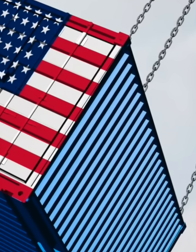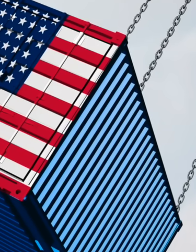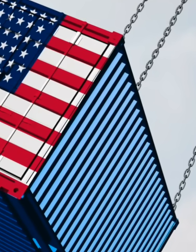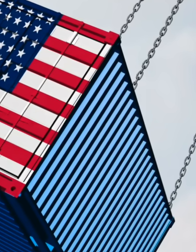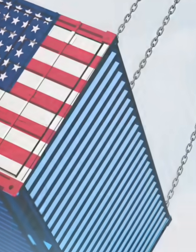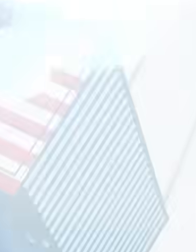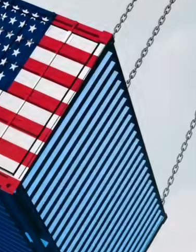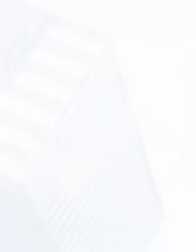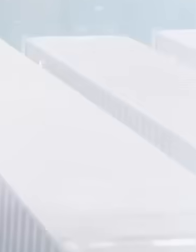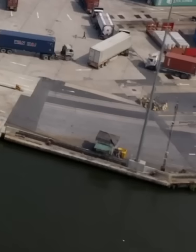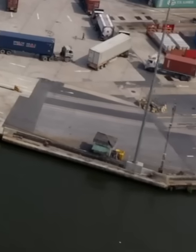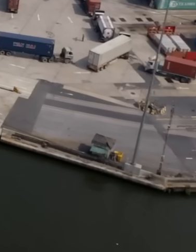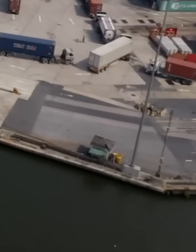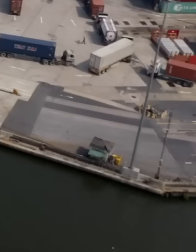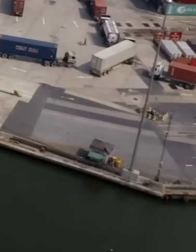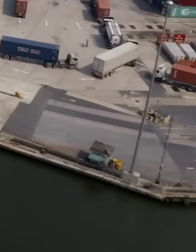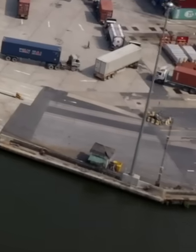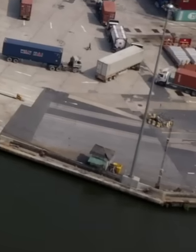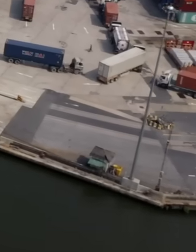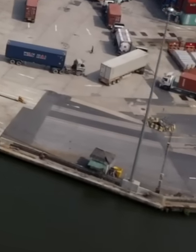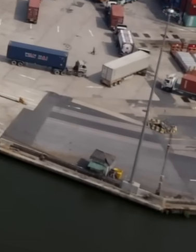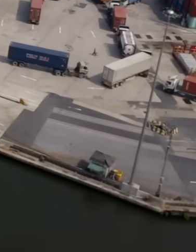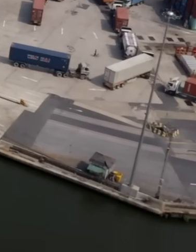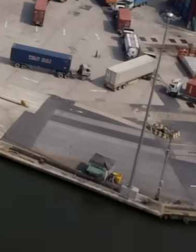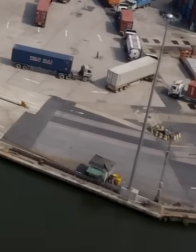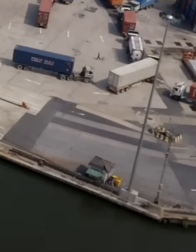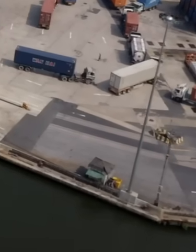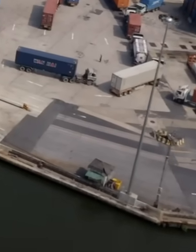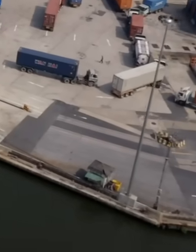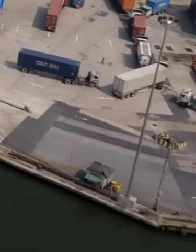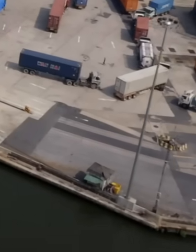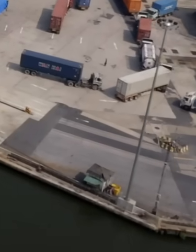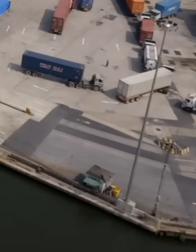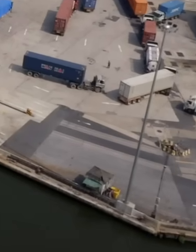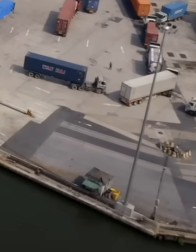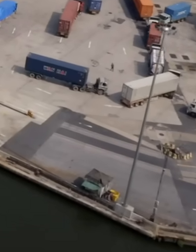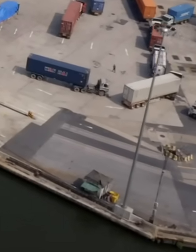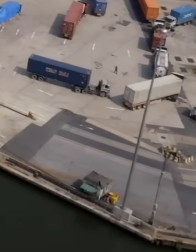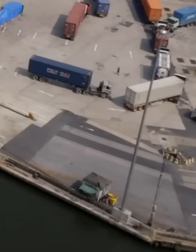además de que siguen las negociaciones durante 90 días. Lo del aumento a las tarifas por ahora ya no